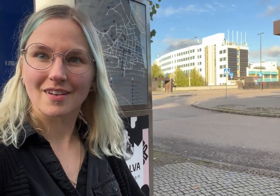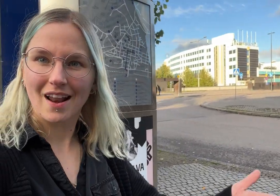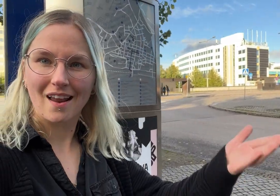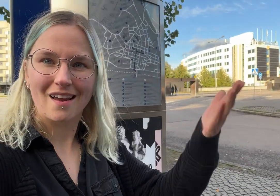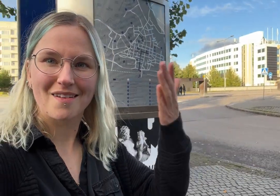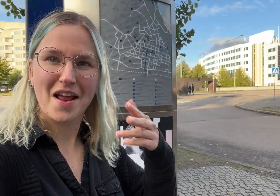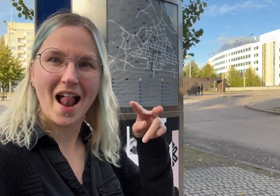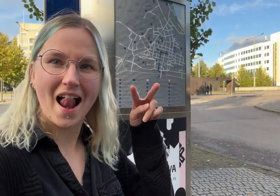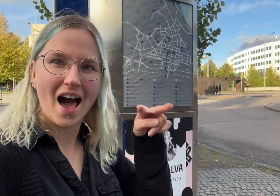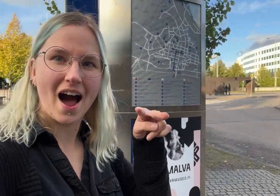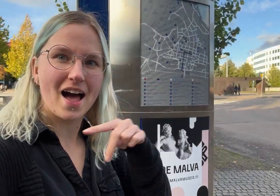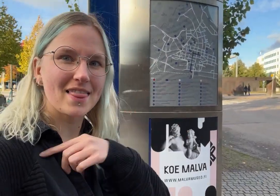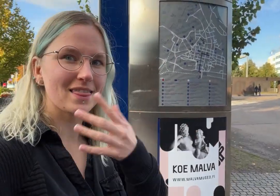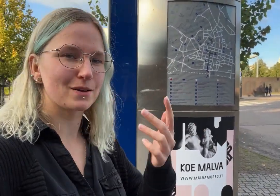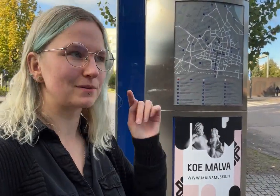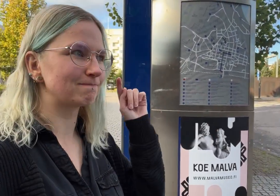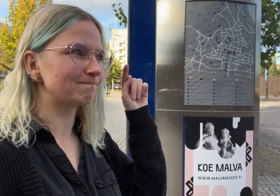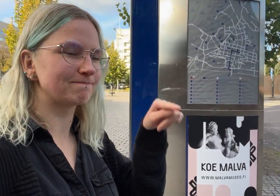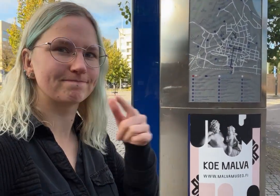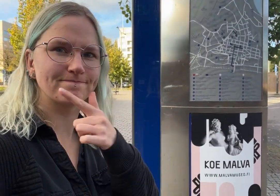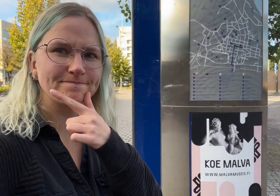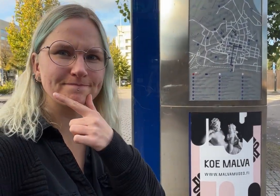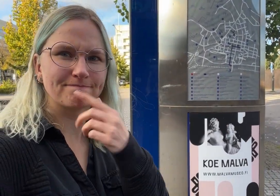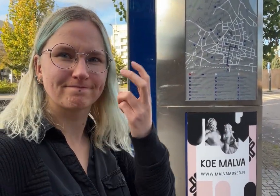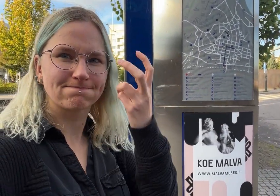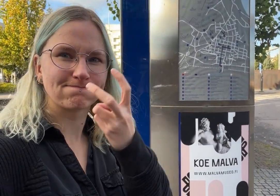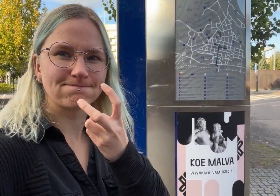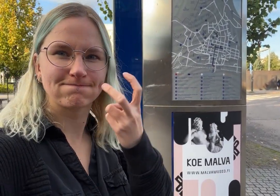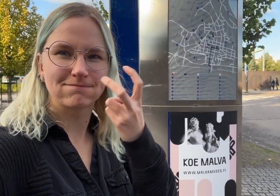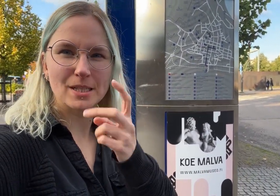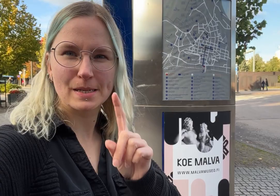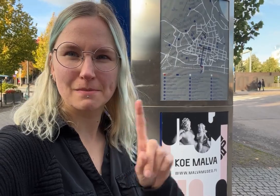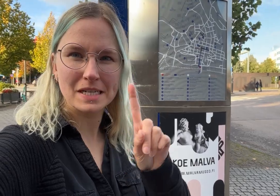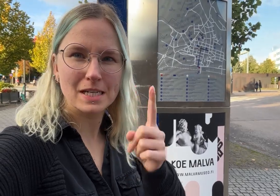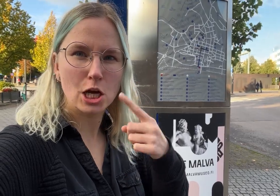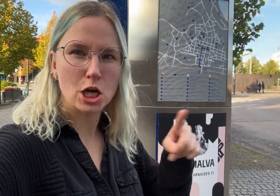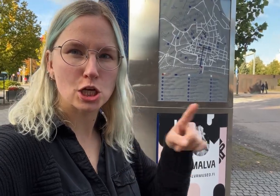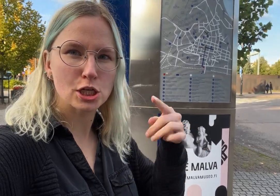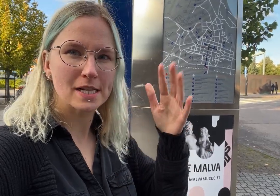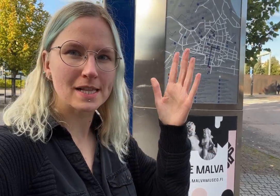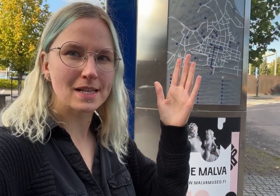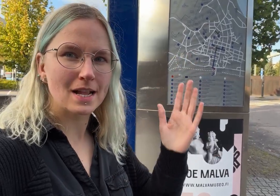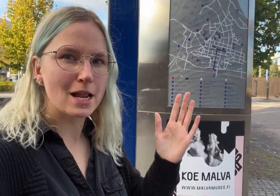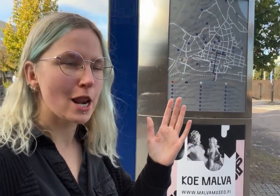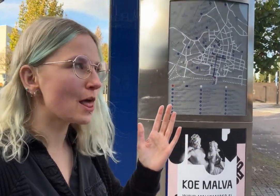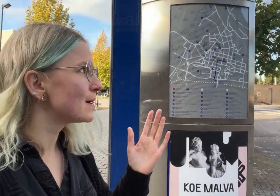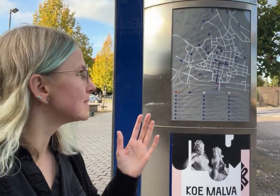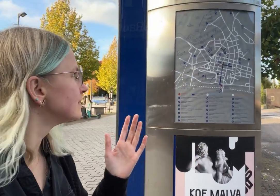Tervetuloa Lahteen! Etsitäänpä se konserttitalo.